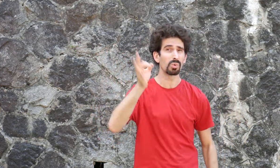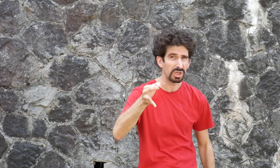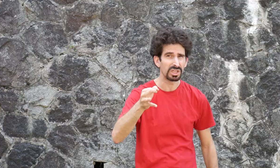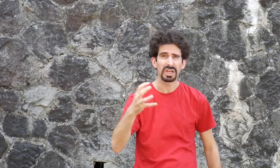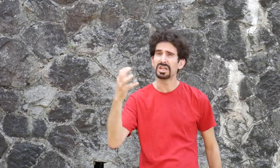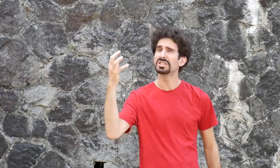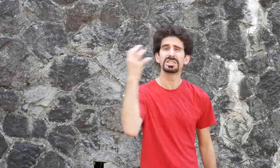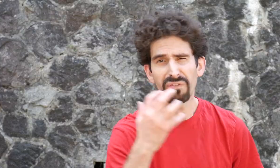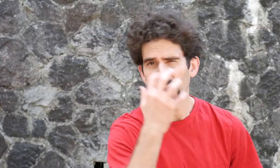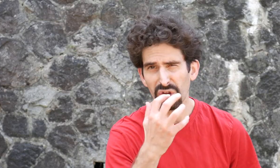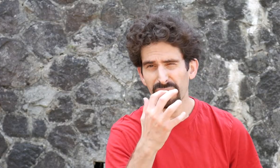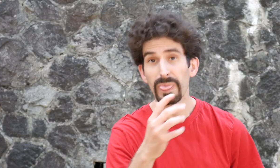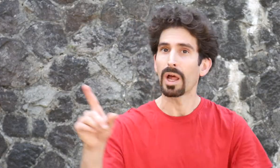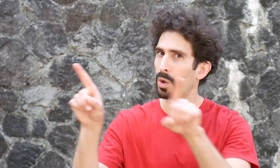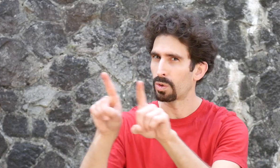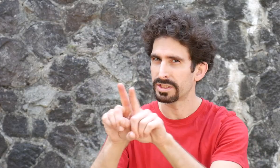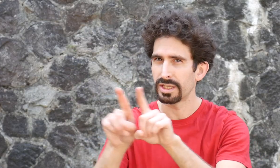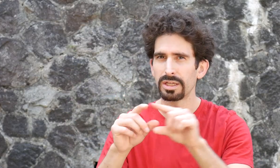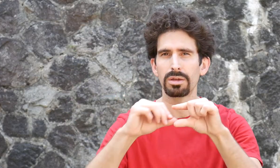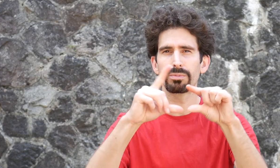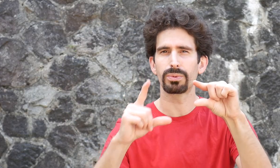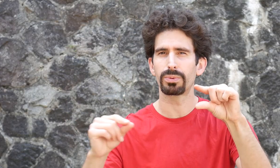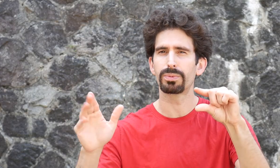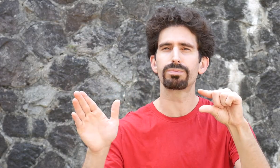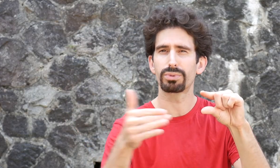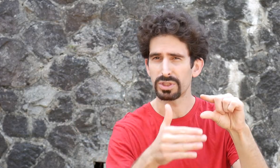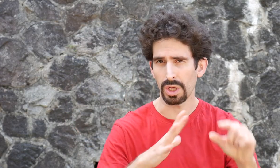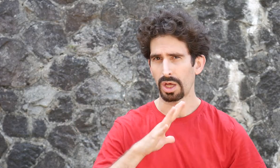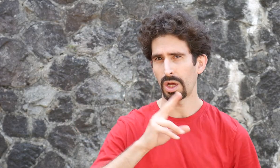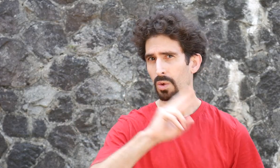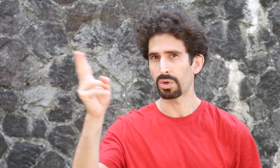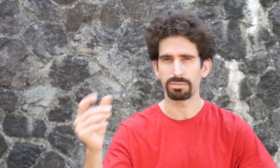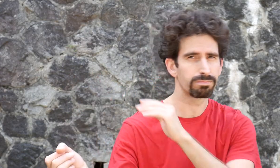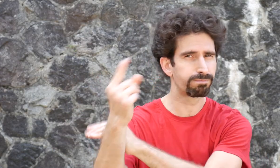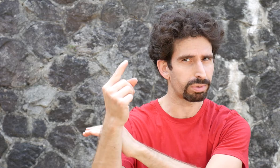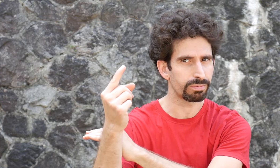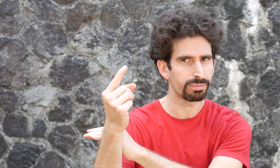Oui, c'est affreux ! Et aussi, le carapidae possède une autre originalité.